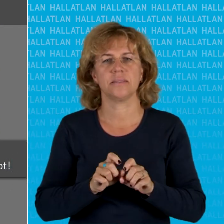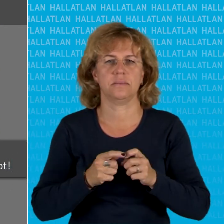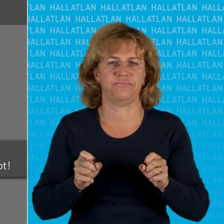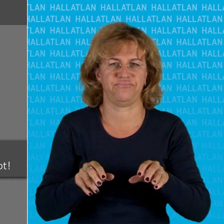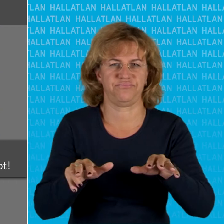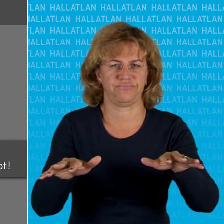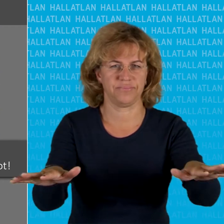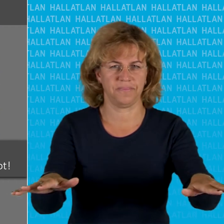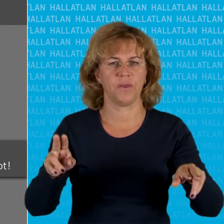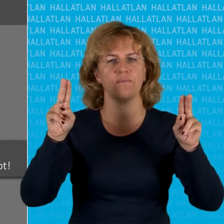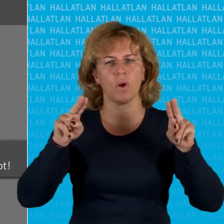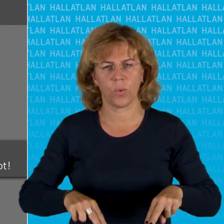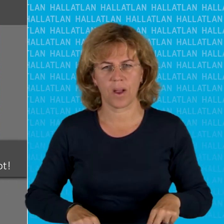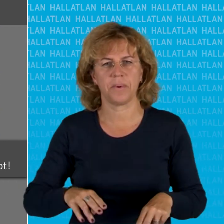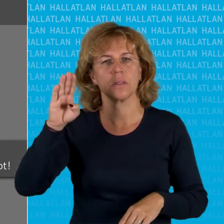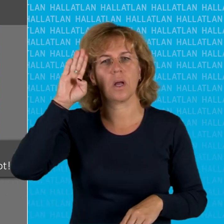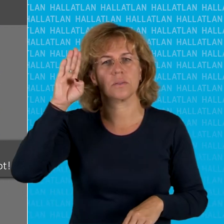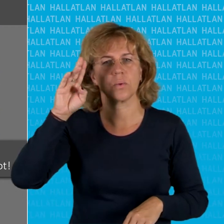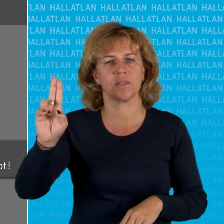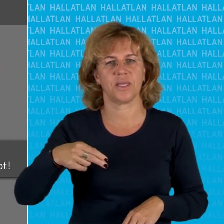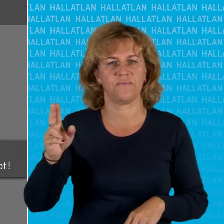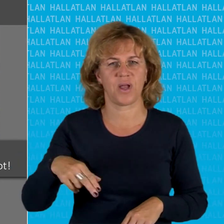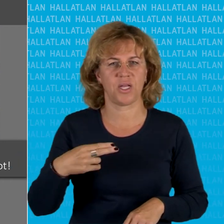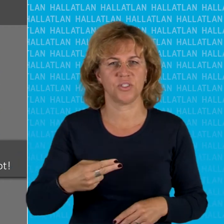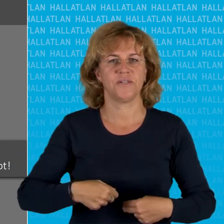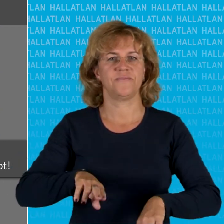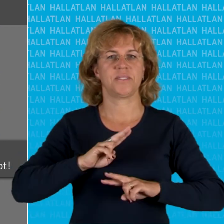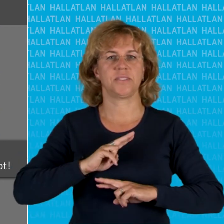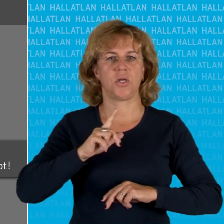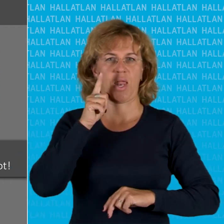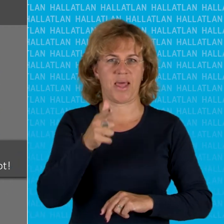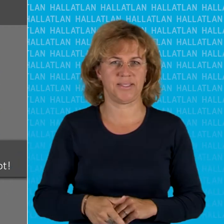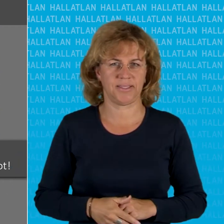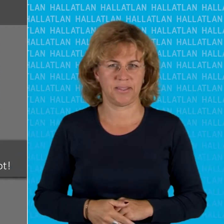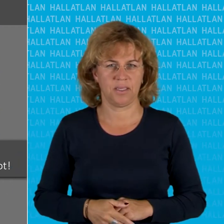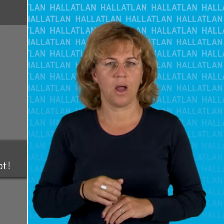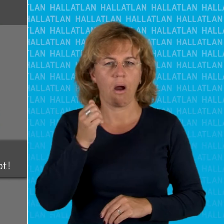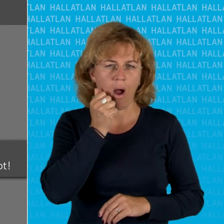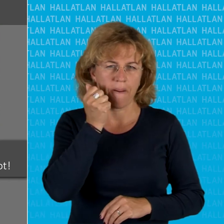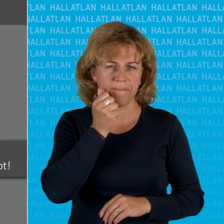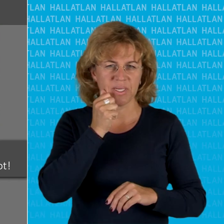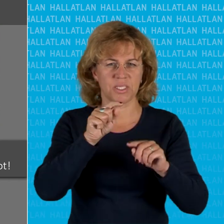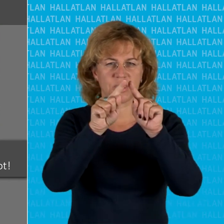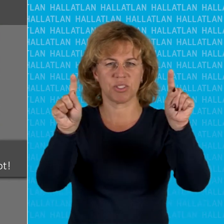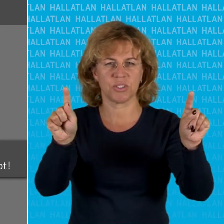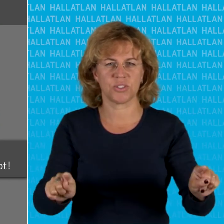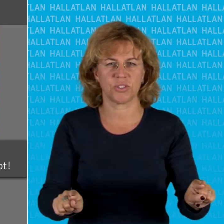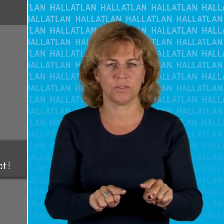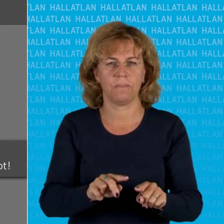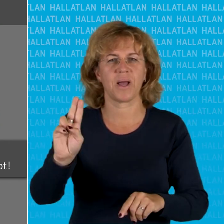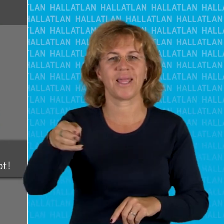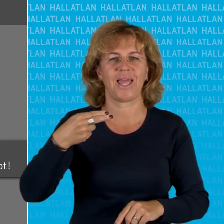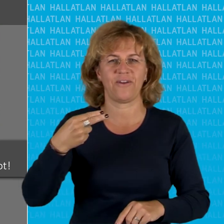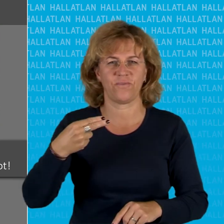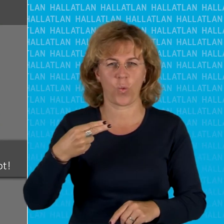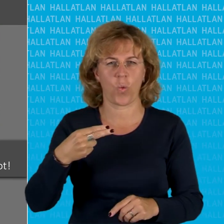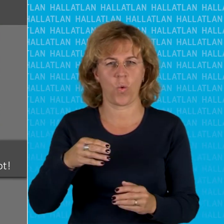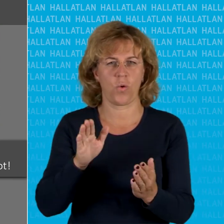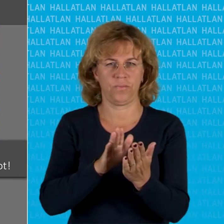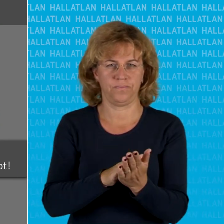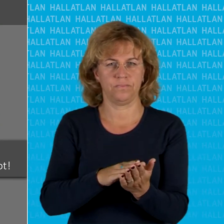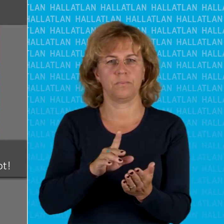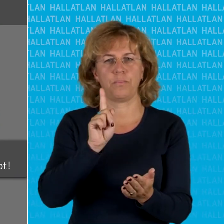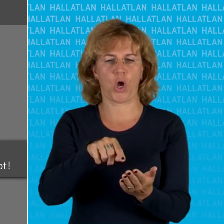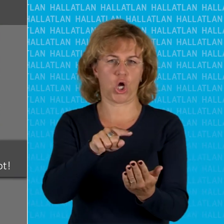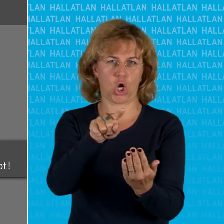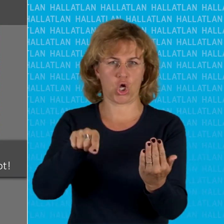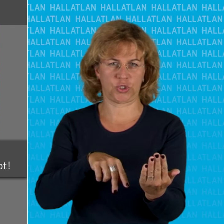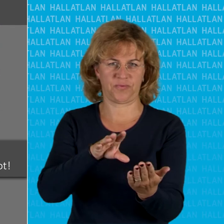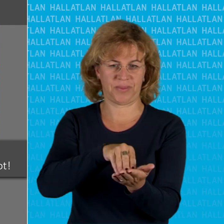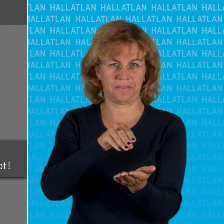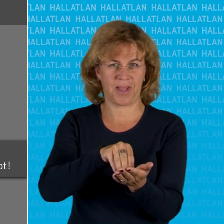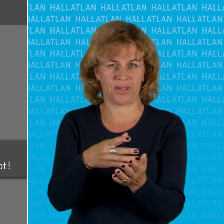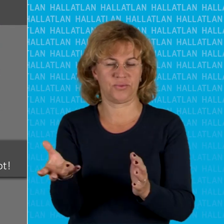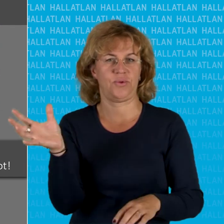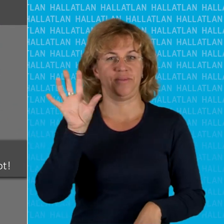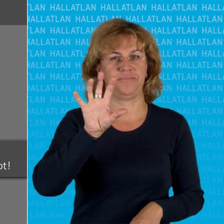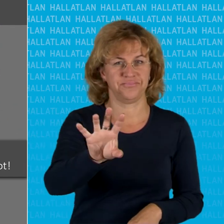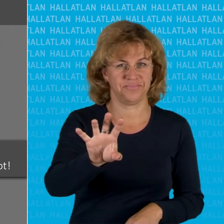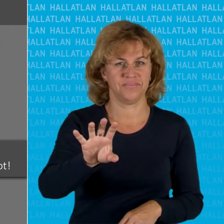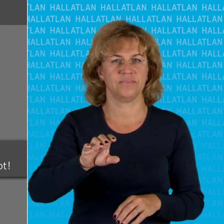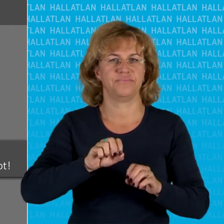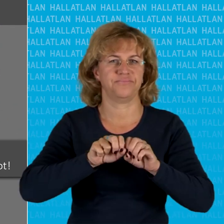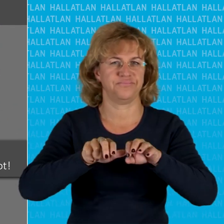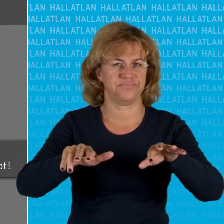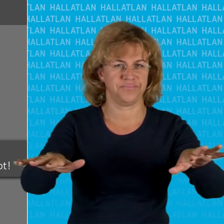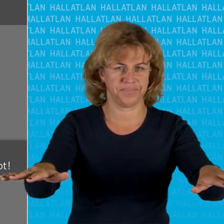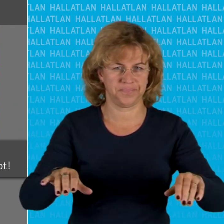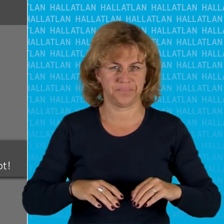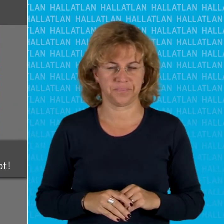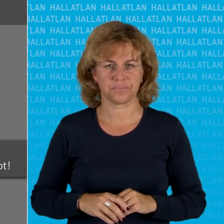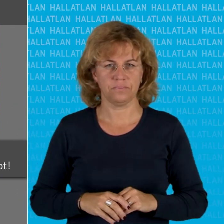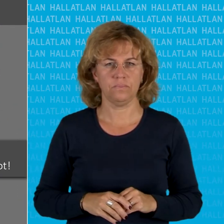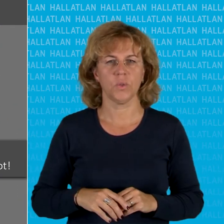amely a sorkötelezettség visszaállításával riogat, hamis behívóparancs fénymásolatát terjesztve.